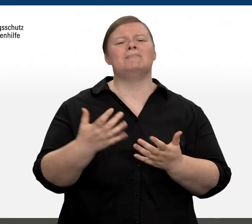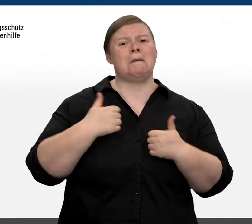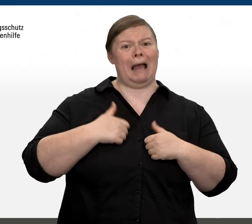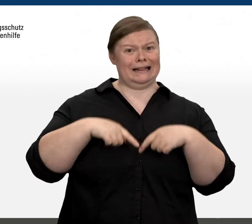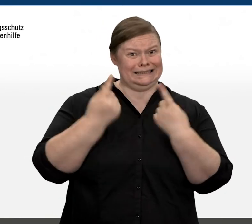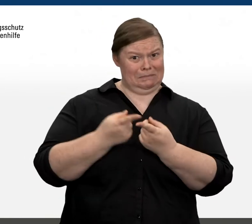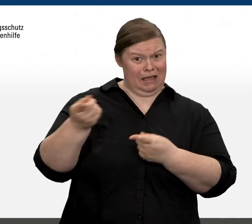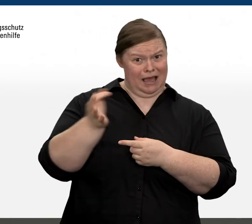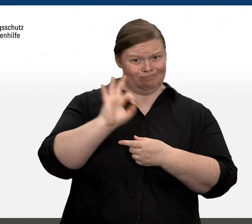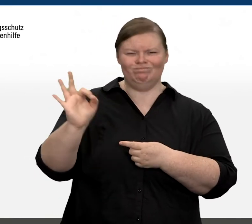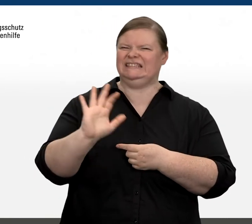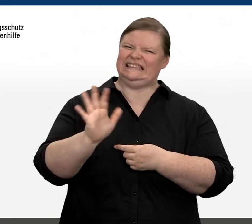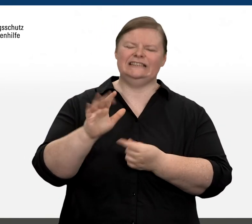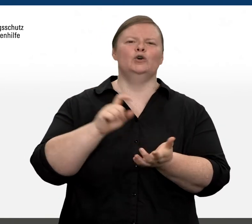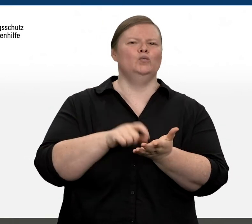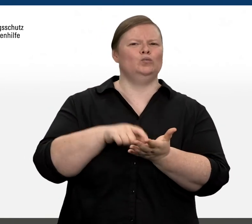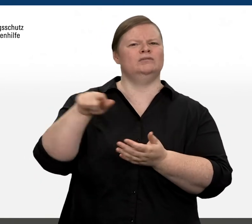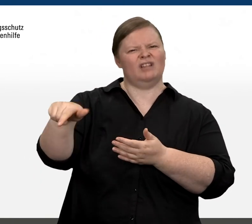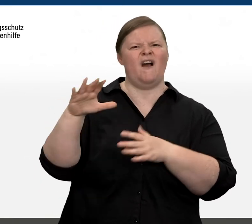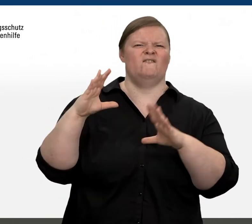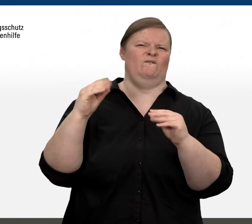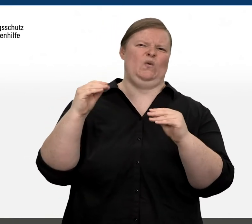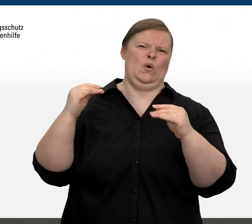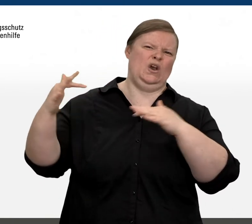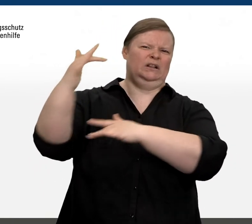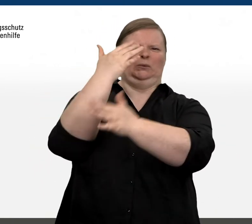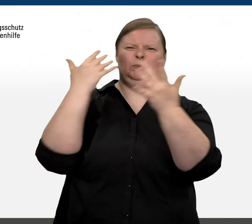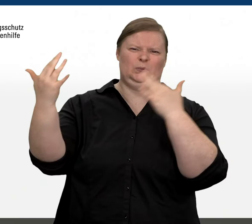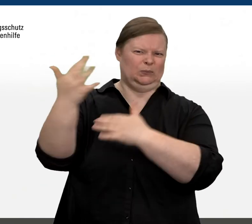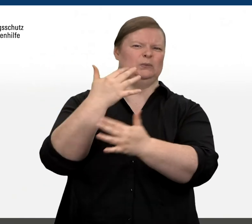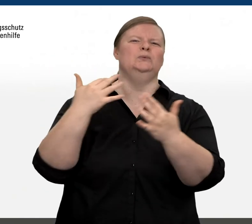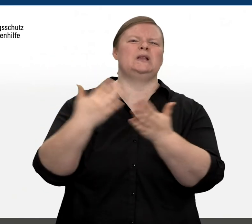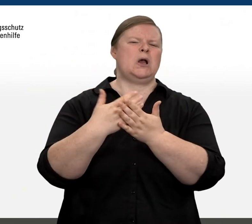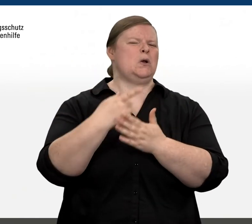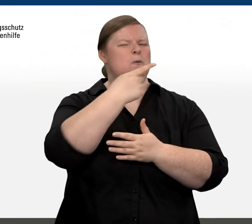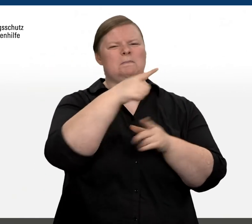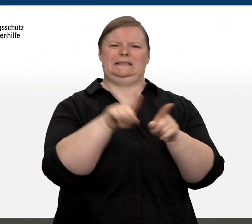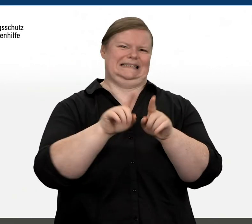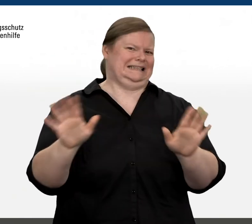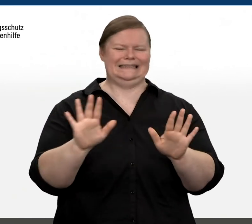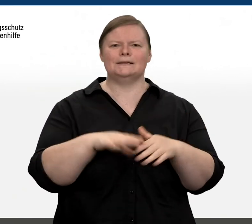Das Badezimmer ist aufgrund der Feuchtigkeit nicht geeignet!